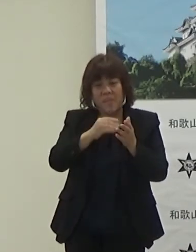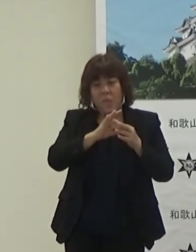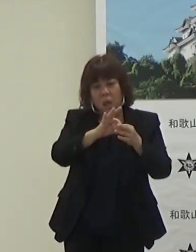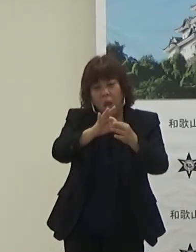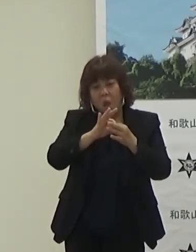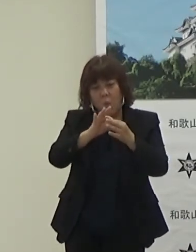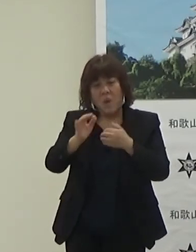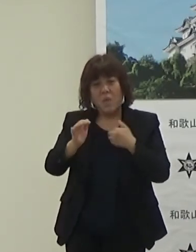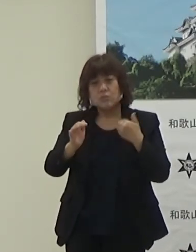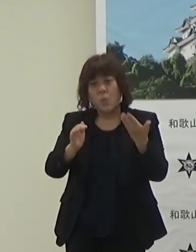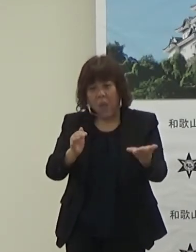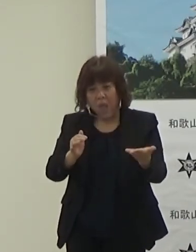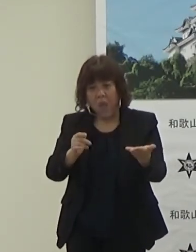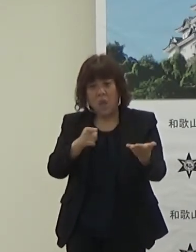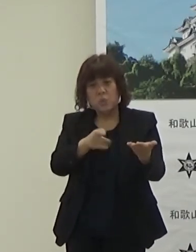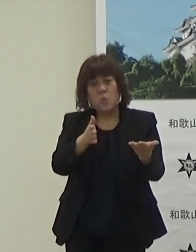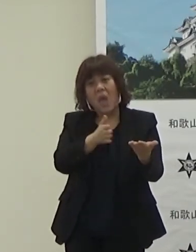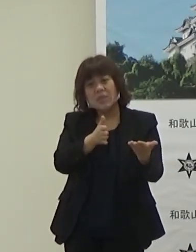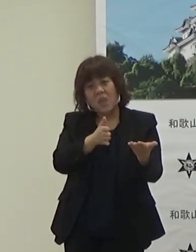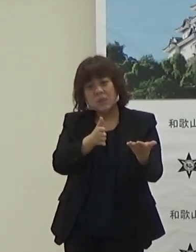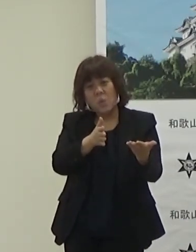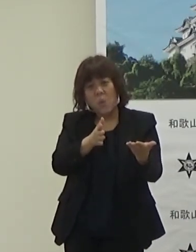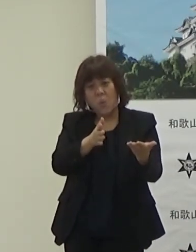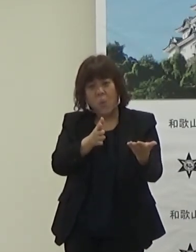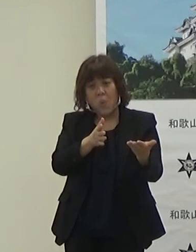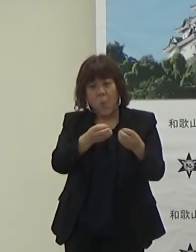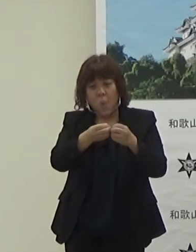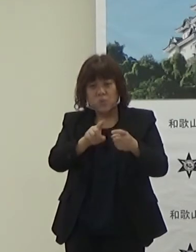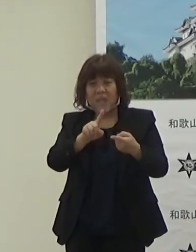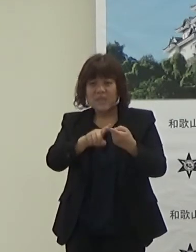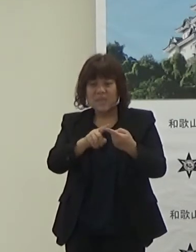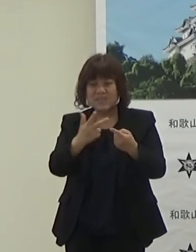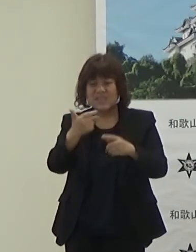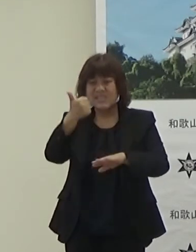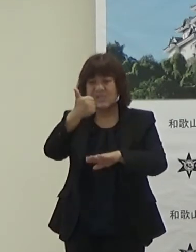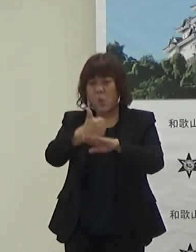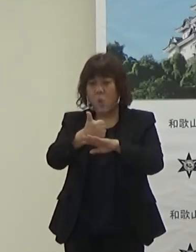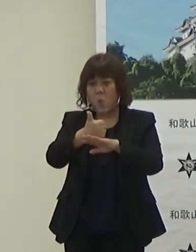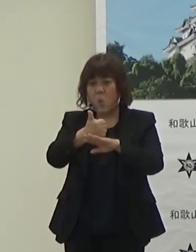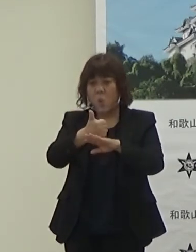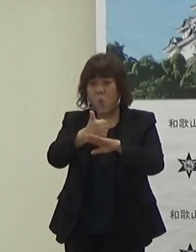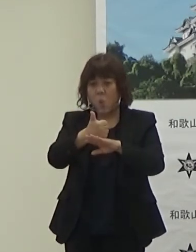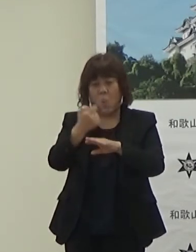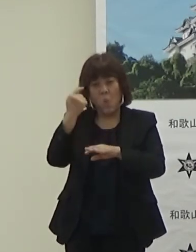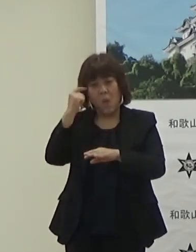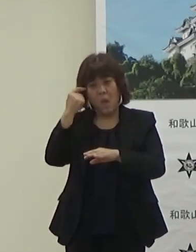そういったところを何か具体的に 市長として何か考えているところ